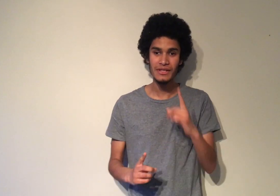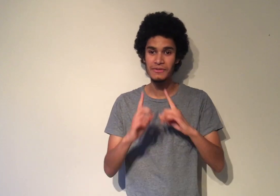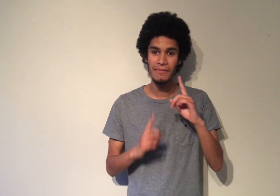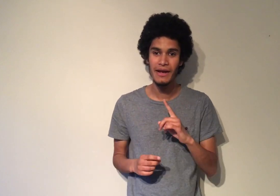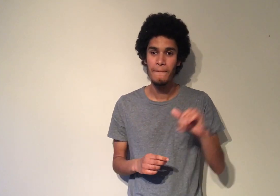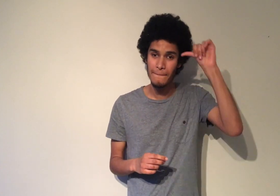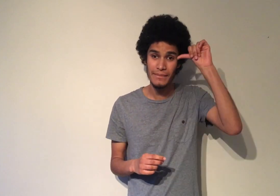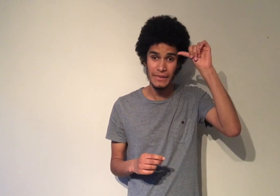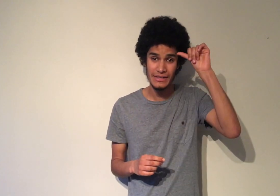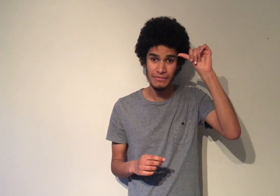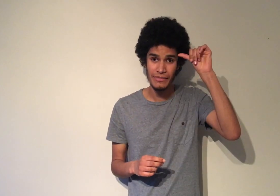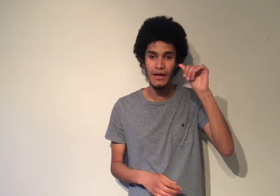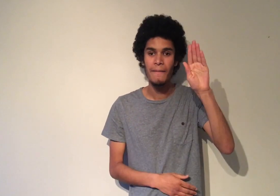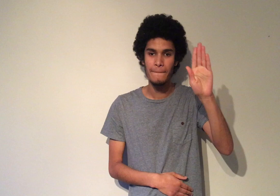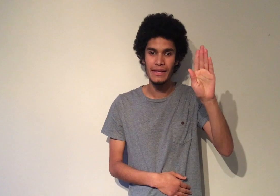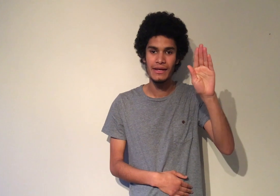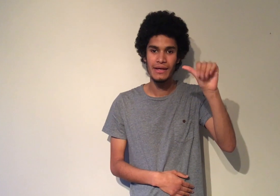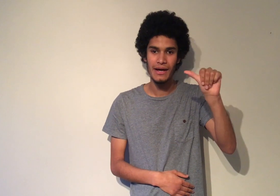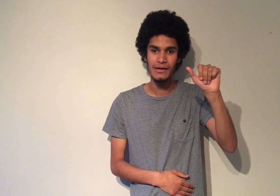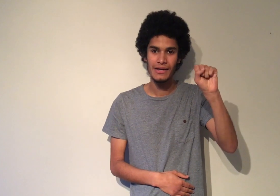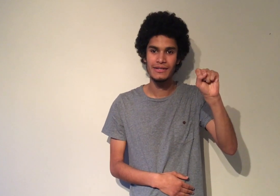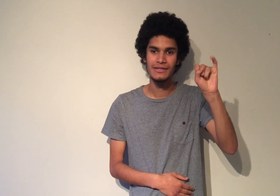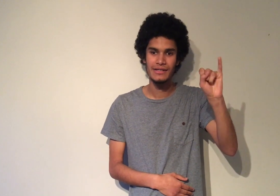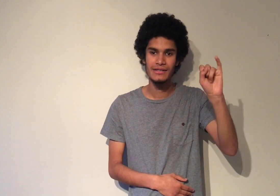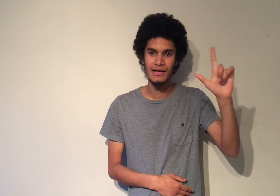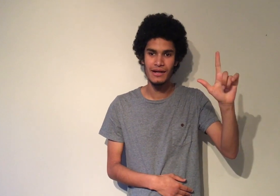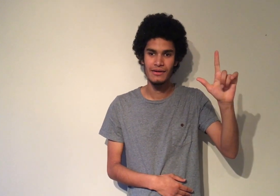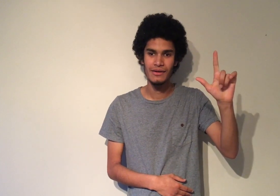Je m'appelle Basil.